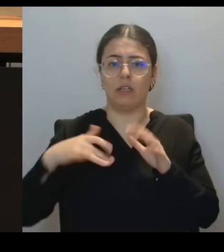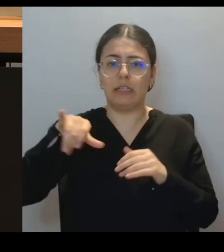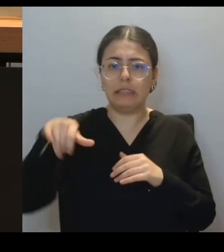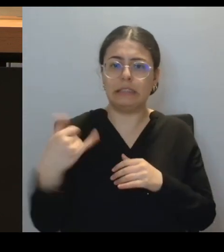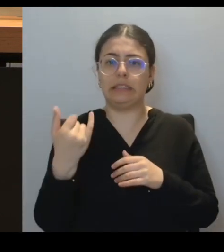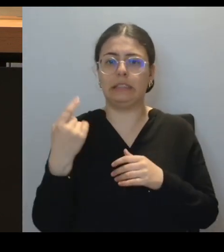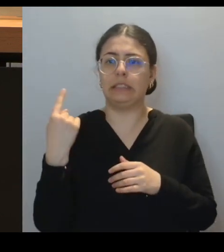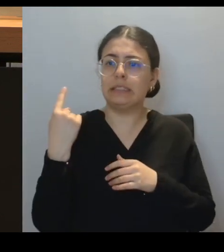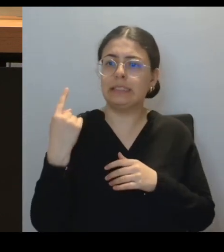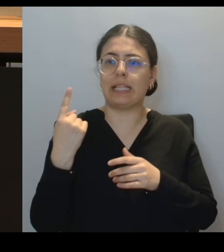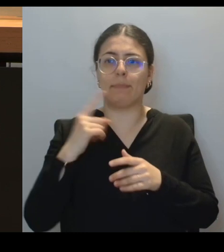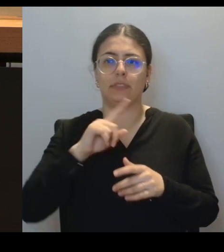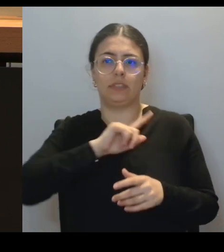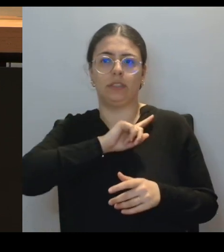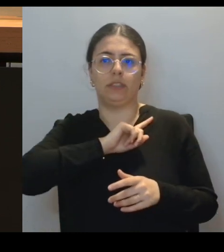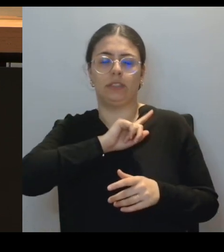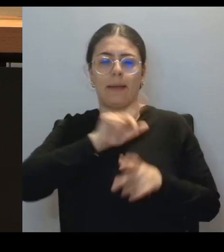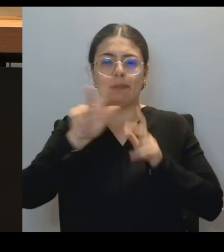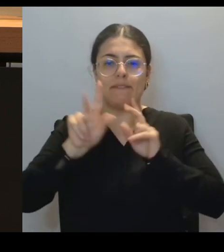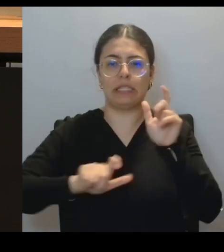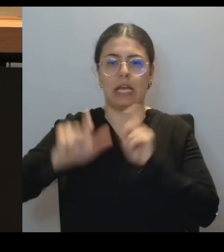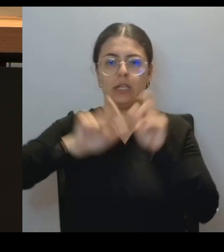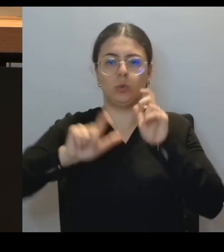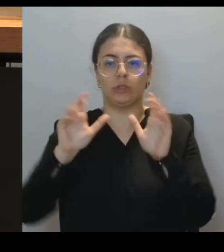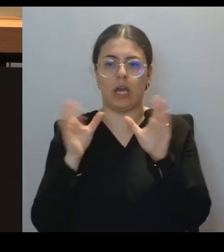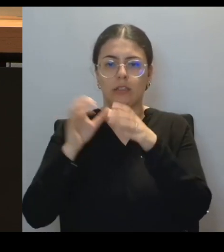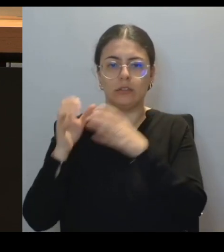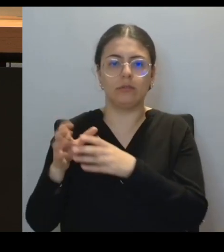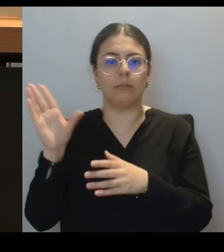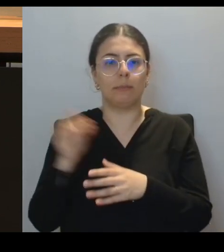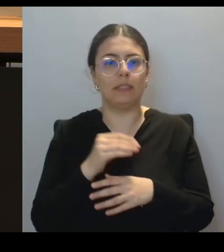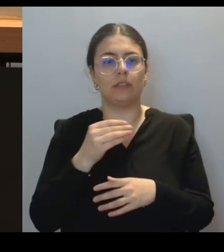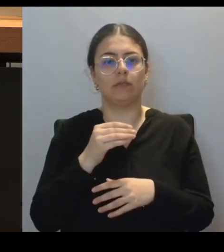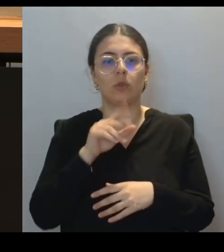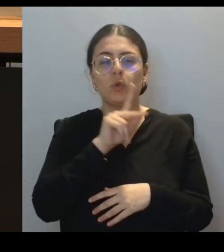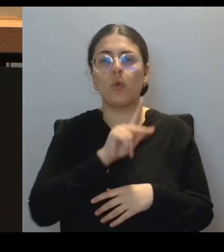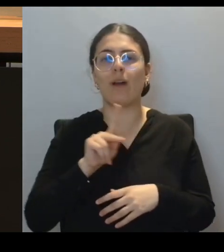kurdischen YPG und YPJ dem IS in den Weg gestellt und sehr viele Jesidinnen gerettet haben?